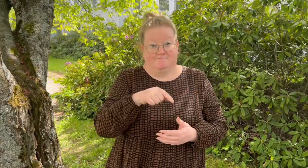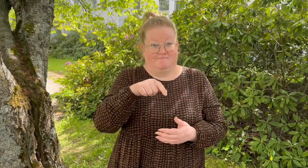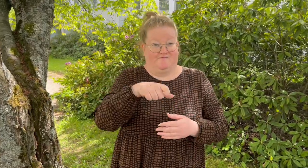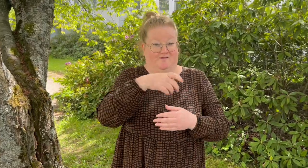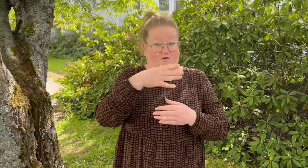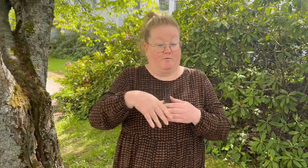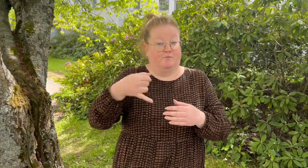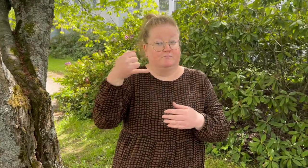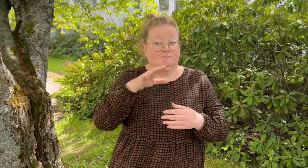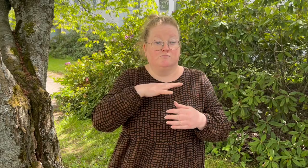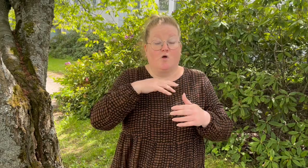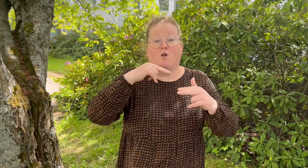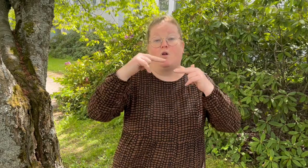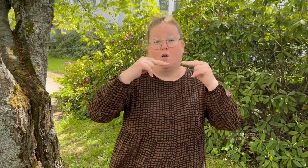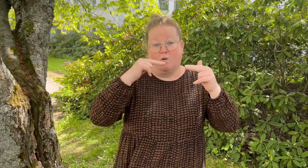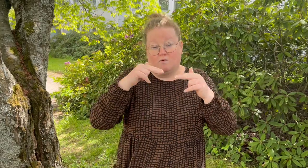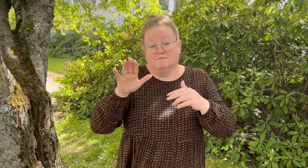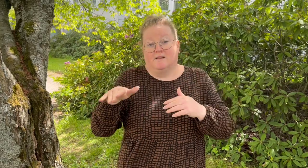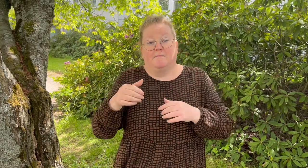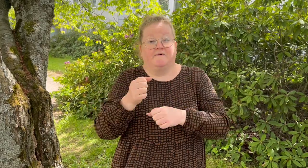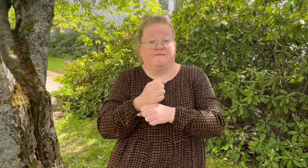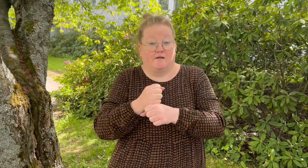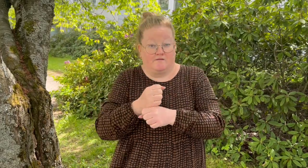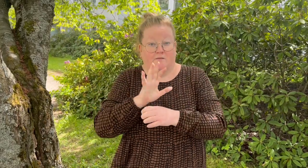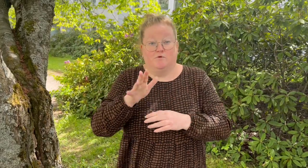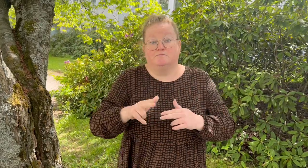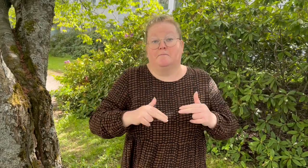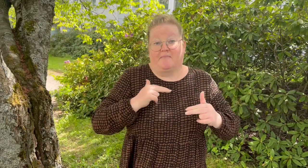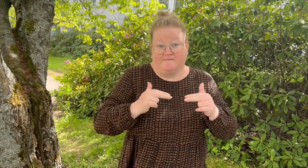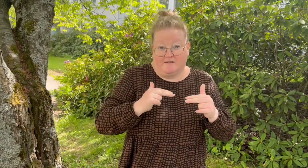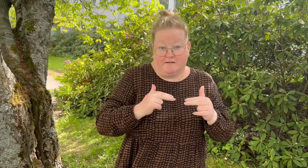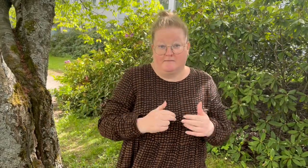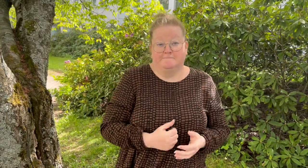Koulutus sisältää lounaat, iltapäiväkahvit ja päivälliset.